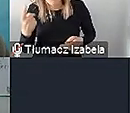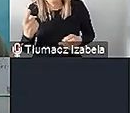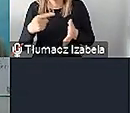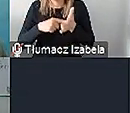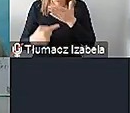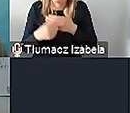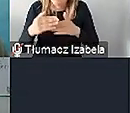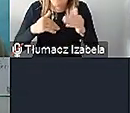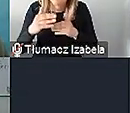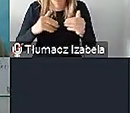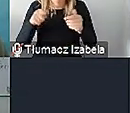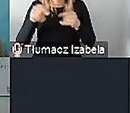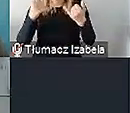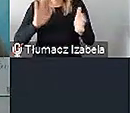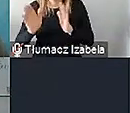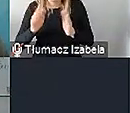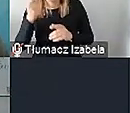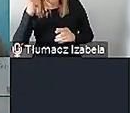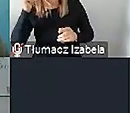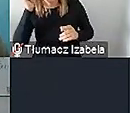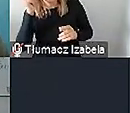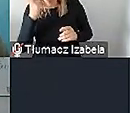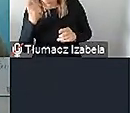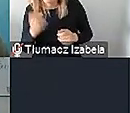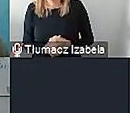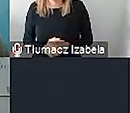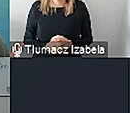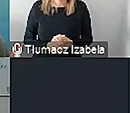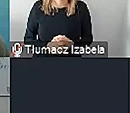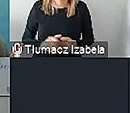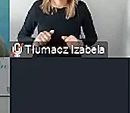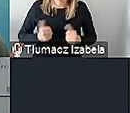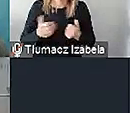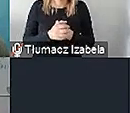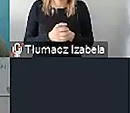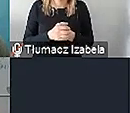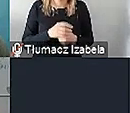żeby czasem spojrzeć na to z przymrużeniem oka. I też żeby się tym bawić, i ćwiczyć,